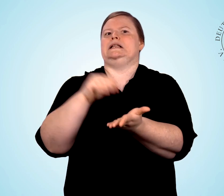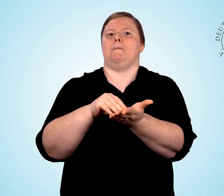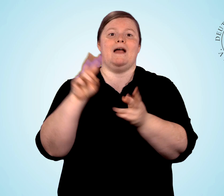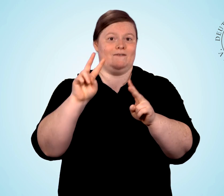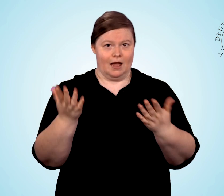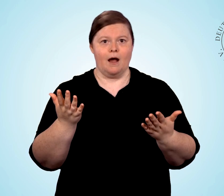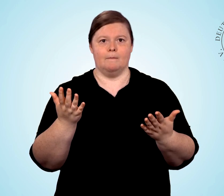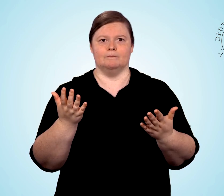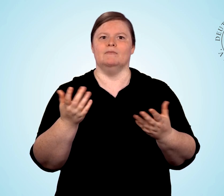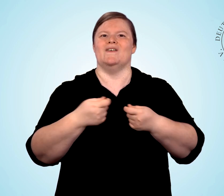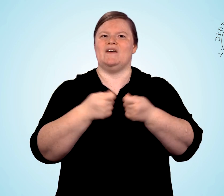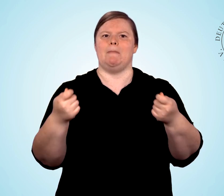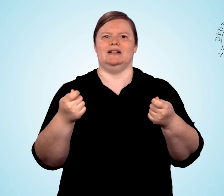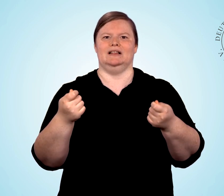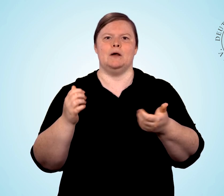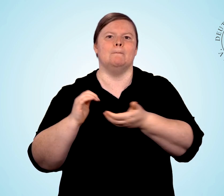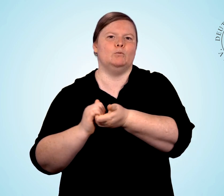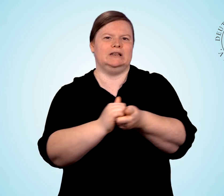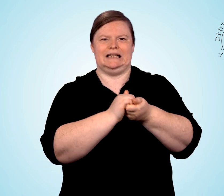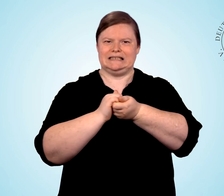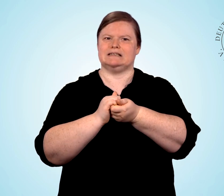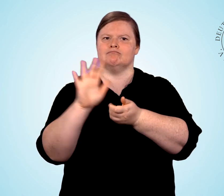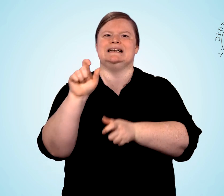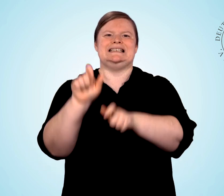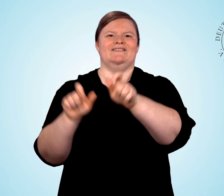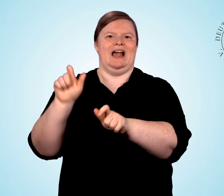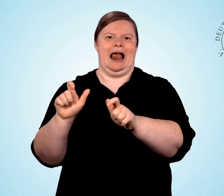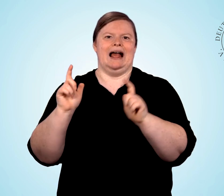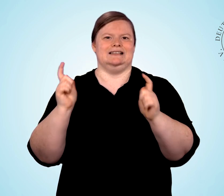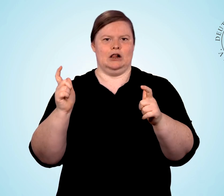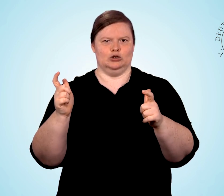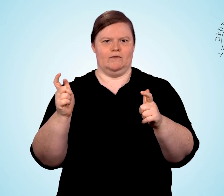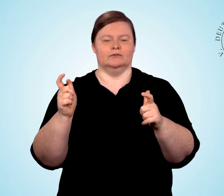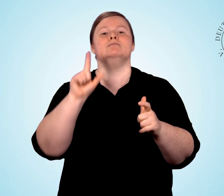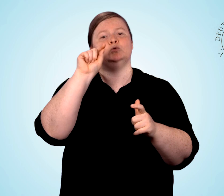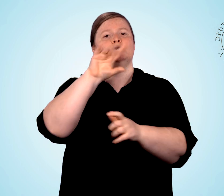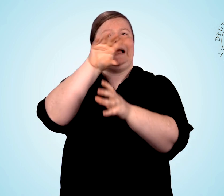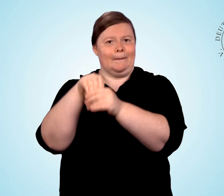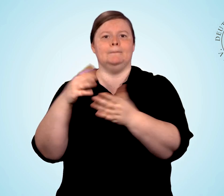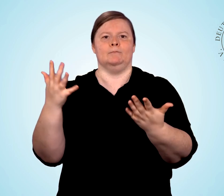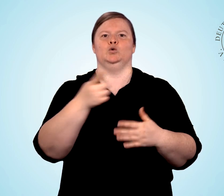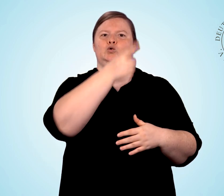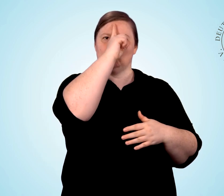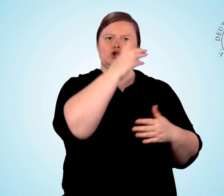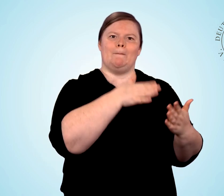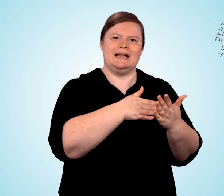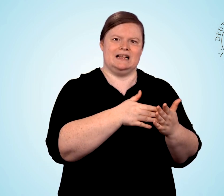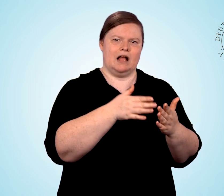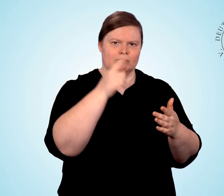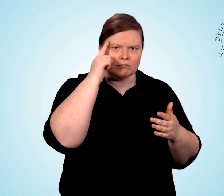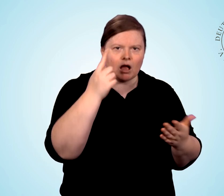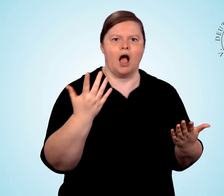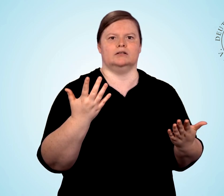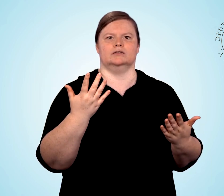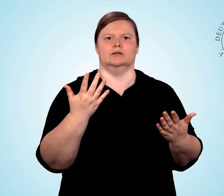Anwesend waren das Verbändebündnis der Zivilgesellschaft (Deutscher Behindertenrat,